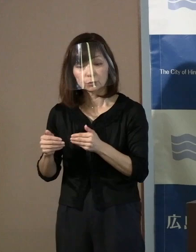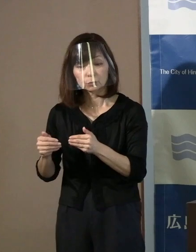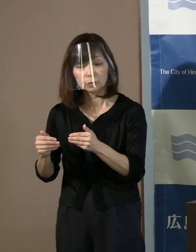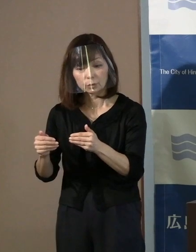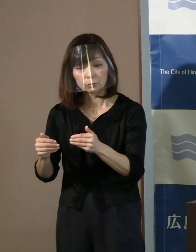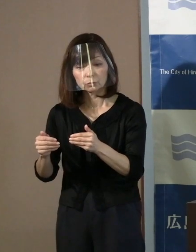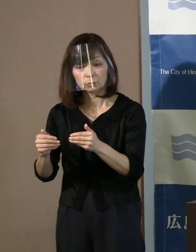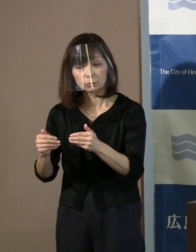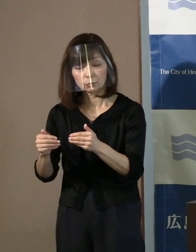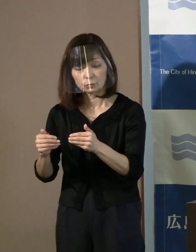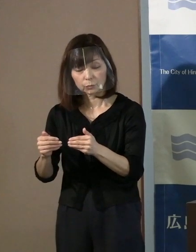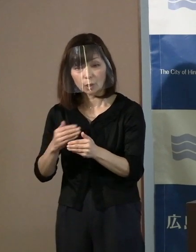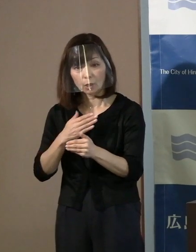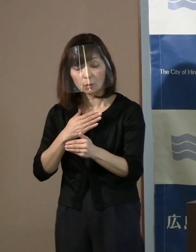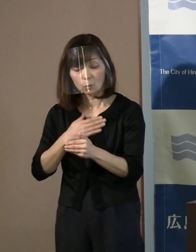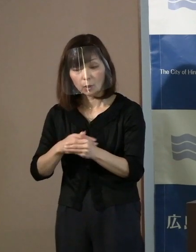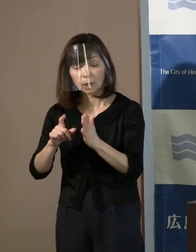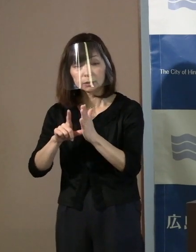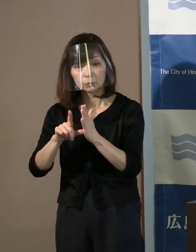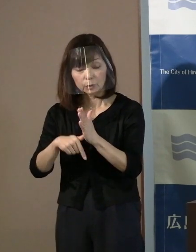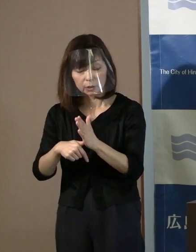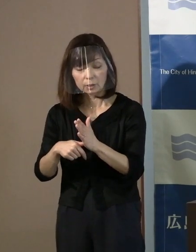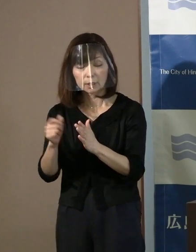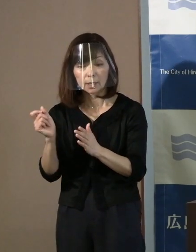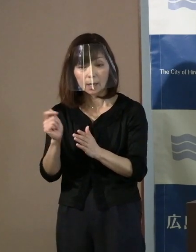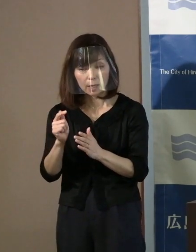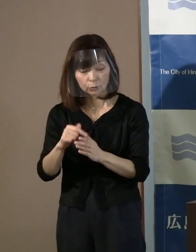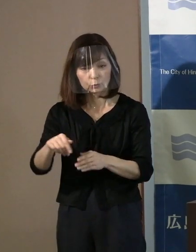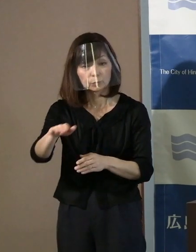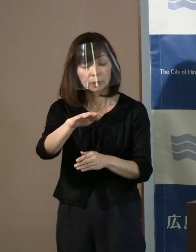できるだけ早く皆さんに お知らせするということで